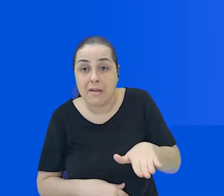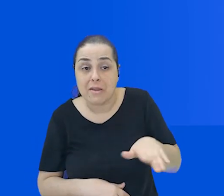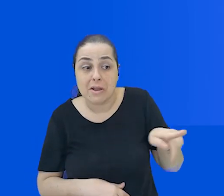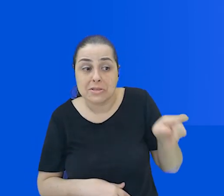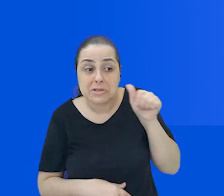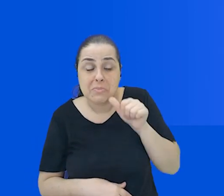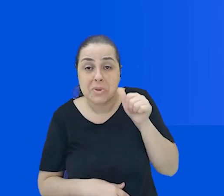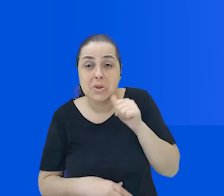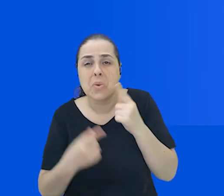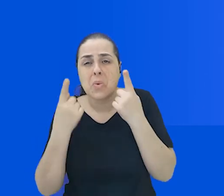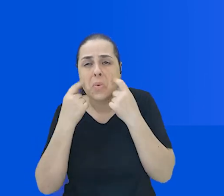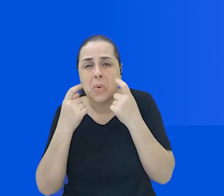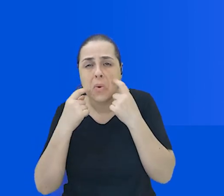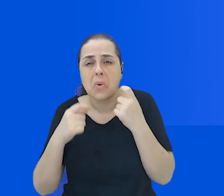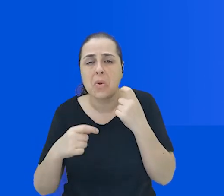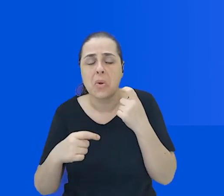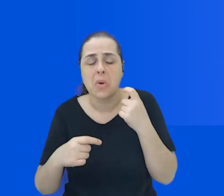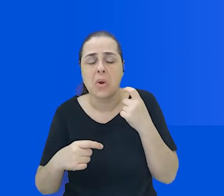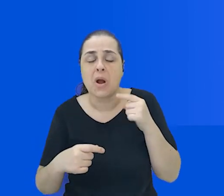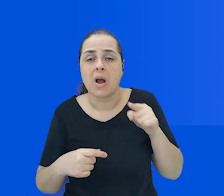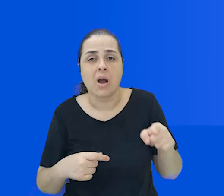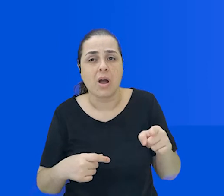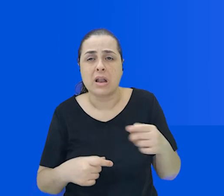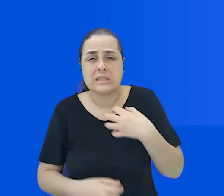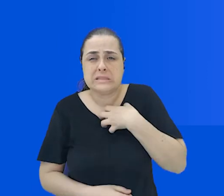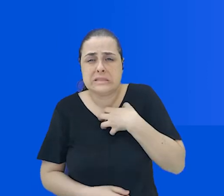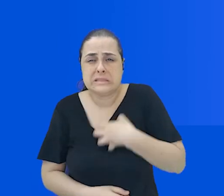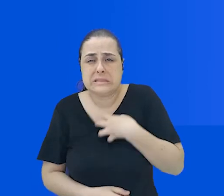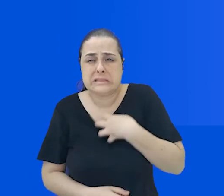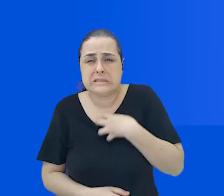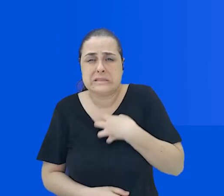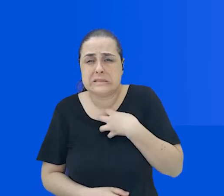naquele primeiro momento, aquilo às vezes é o ápice da irritação que ela pode ter